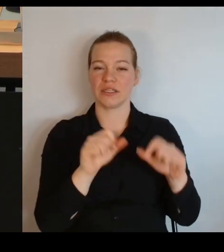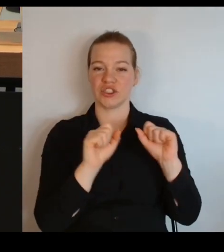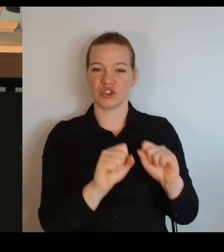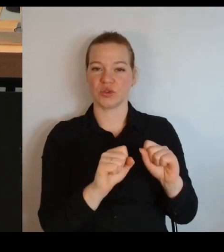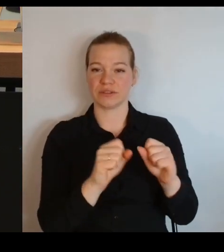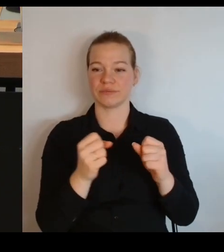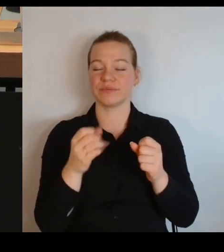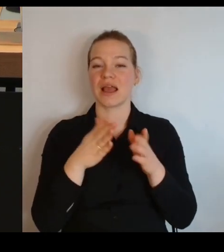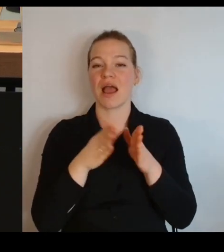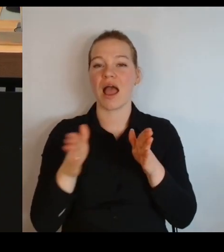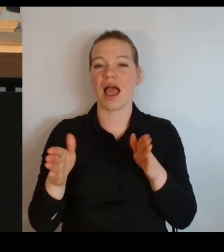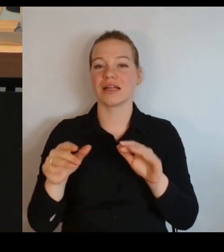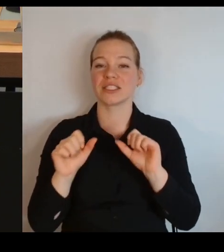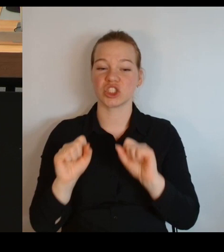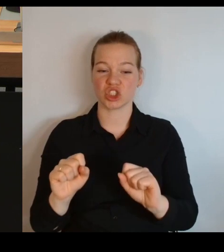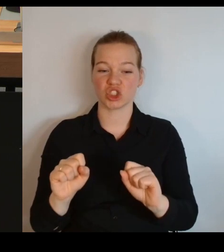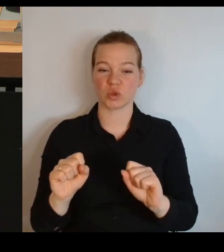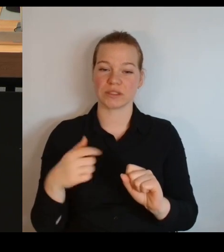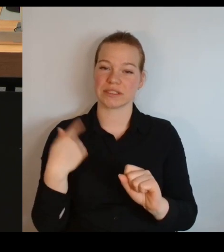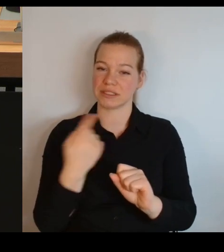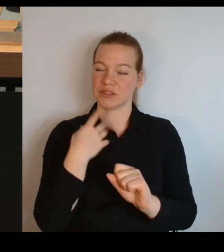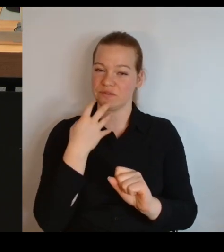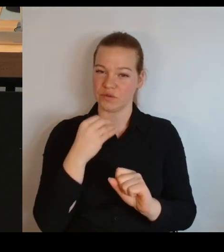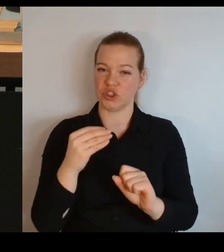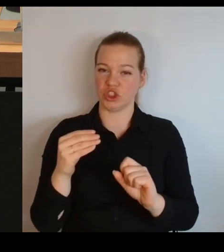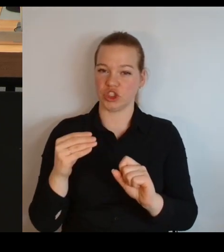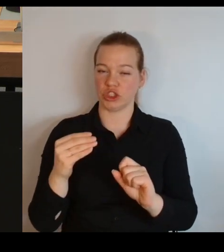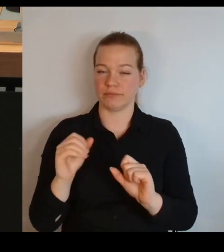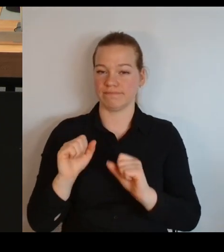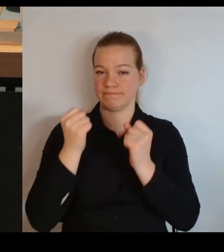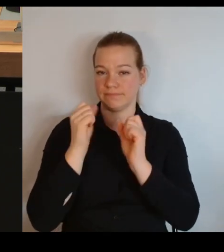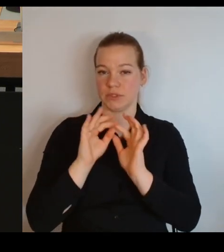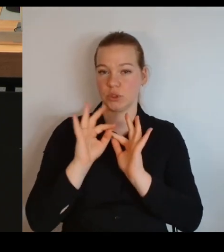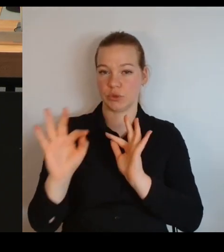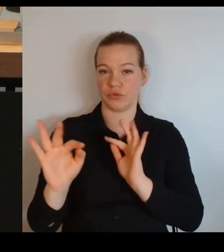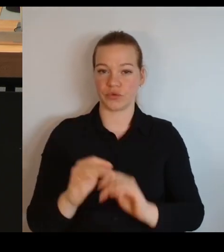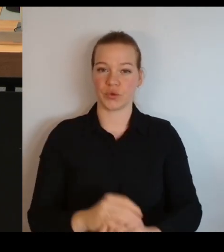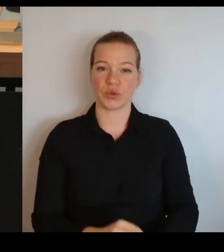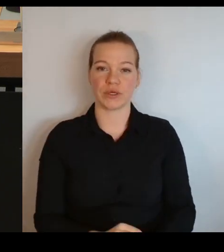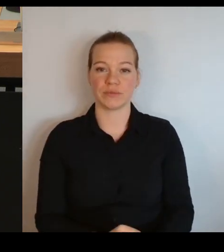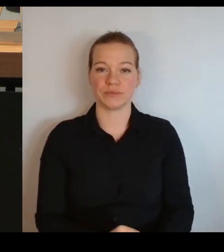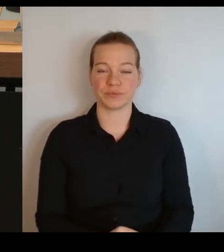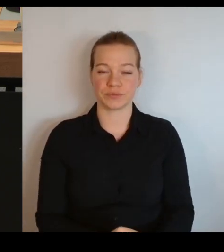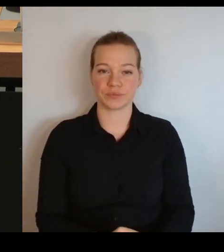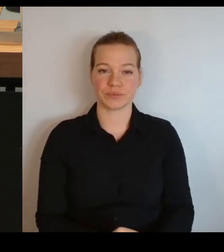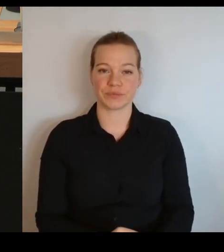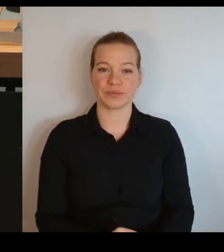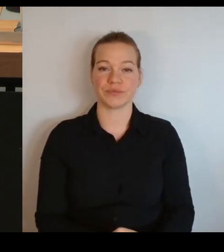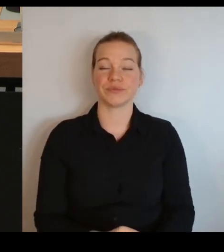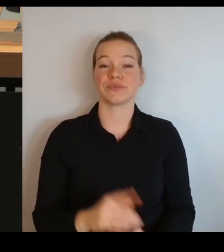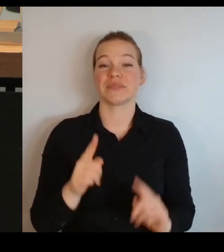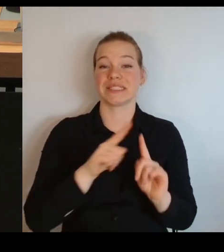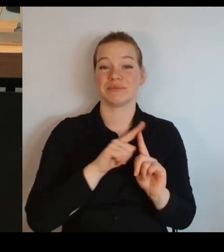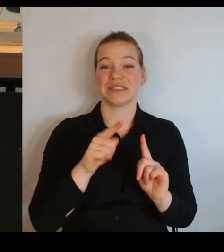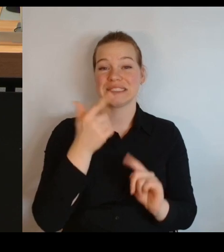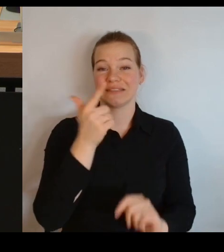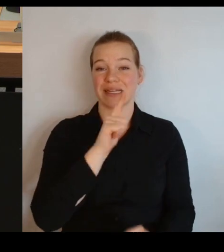sicher, dass wir bis zum Jahr 2024 alle Anstrengungen unternehmen, um Berliner Gewässer in einem guten Zustand zu bringen.